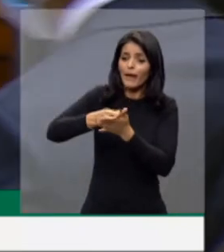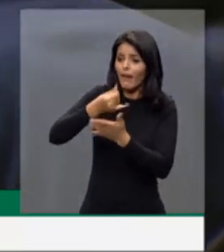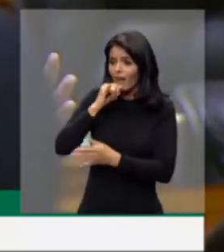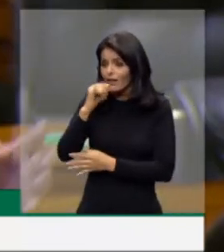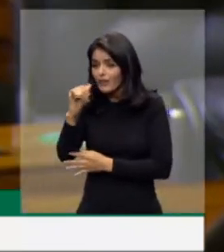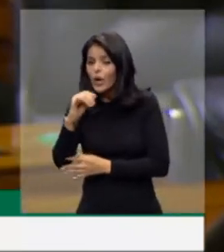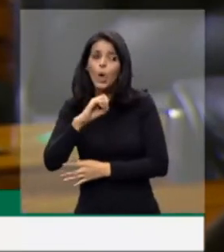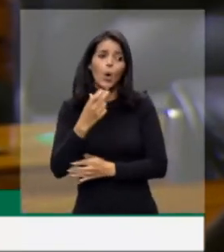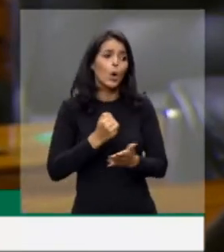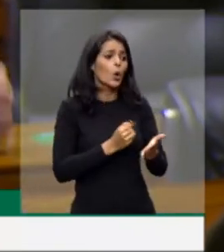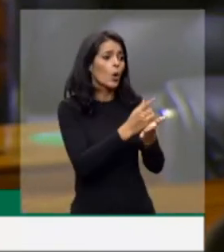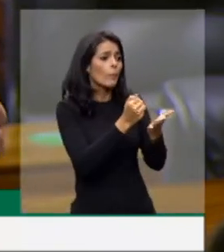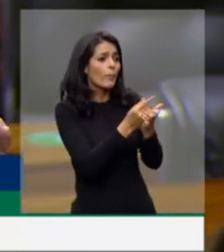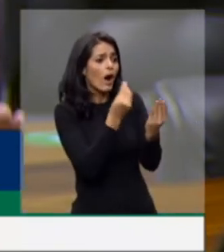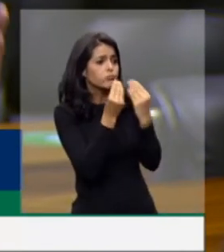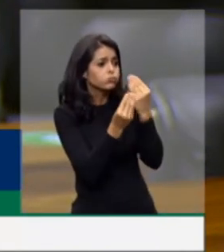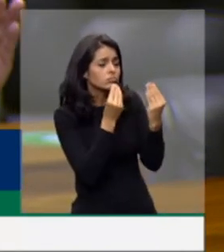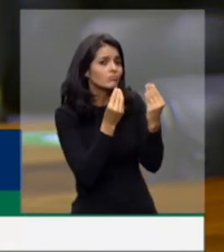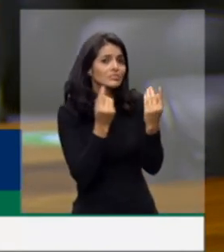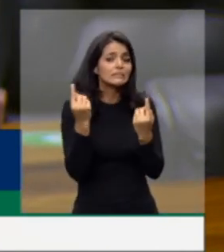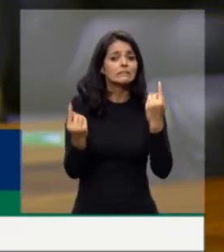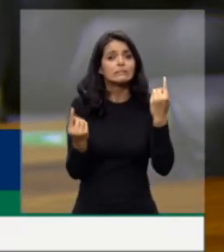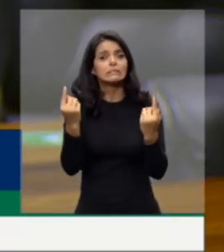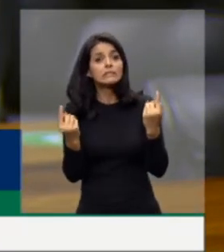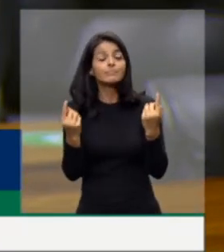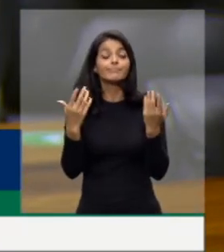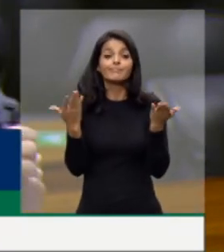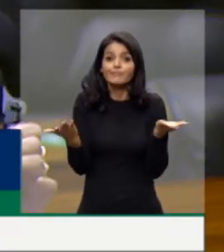TEM QUE FAZER UMA OPÇÃO, ENTRE PAGAR A CONTA DE ENERGIA